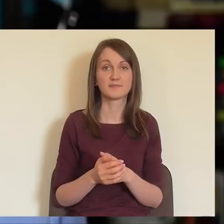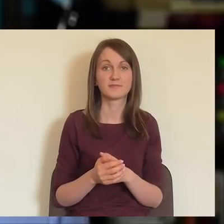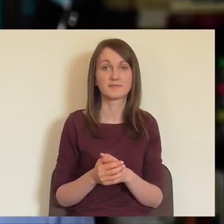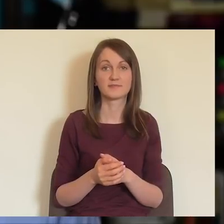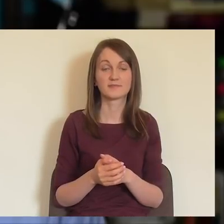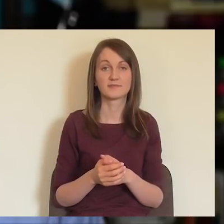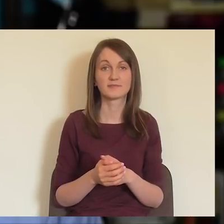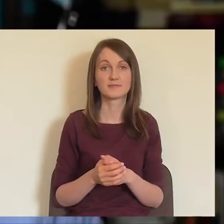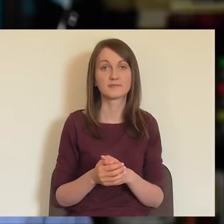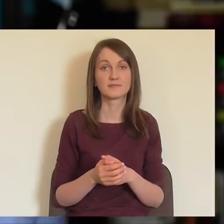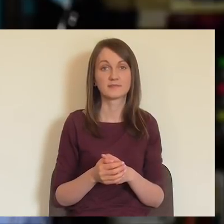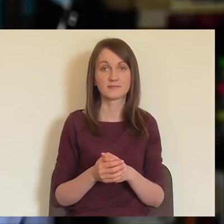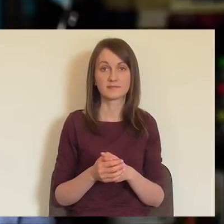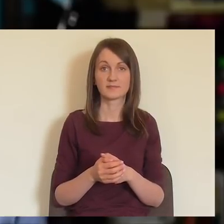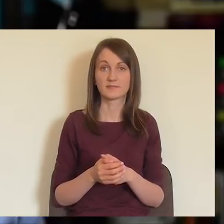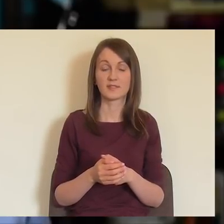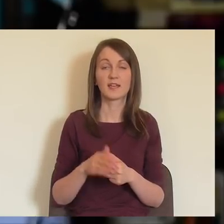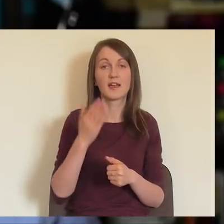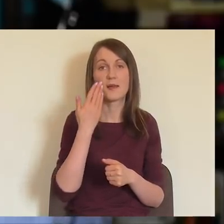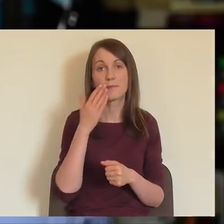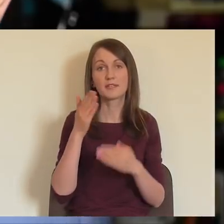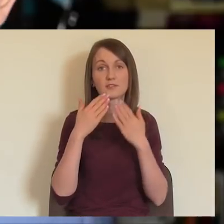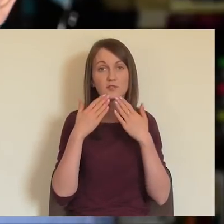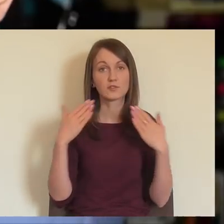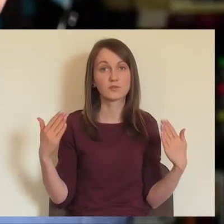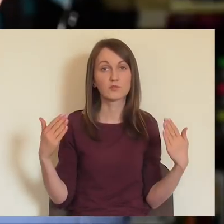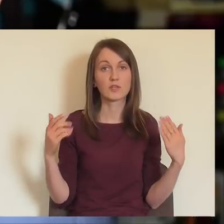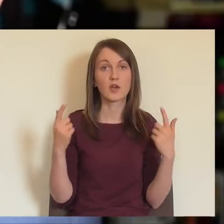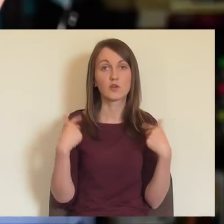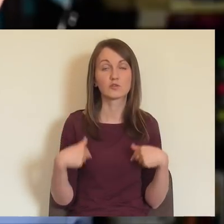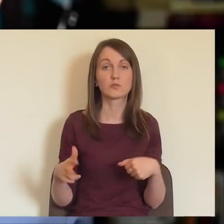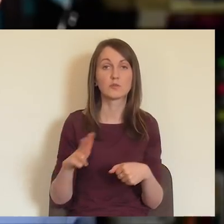Bardzo chciałem podziękować tym osobom, które nas finansowo wspierają.